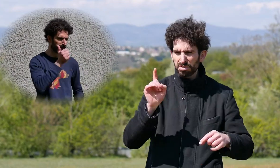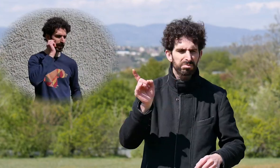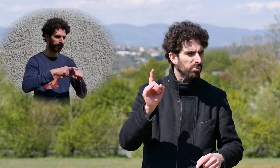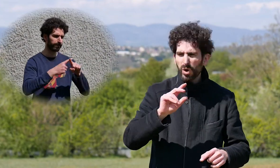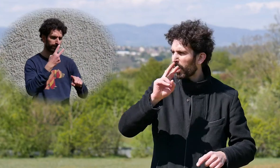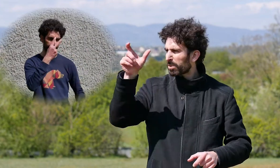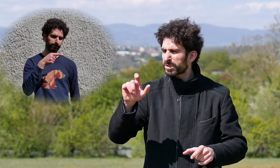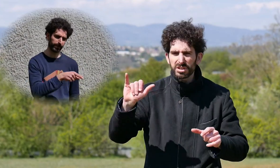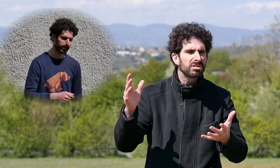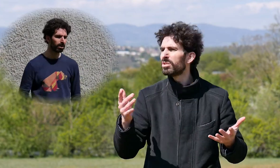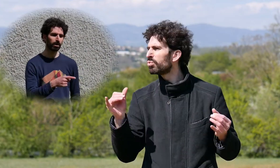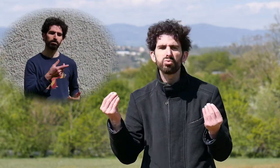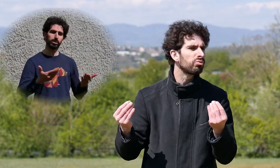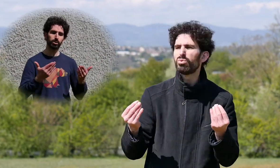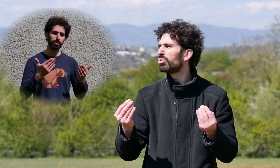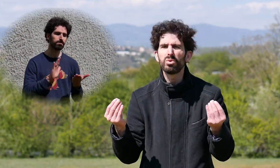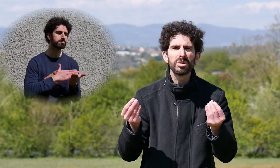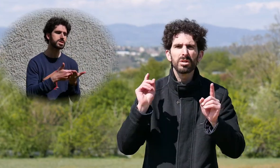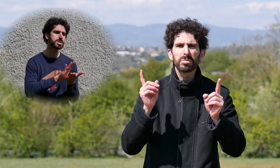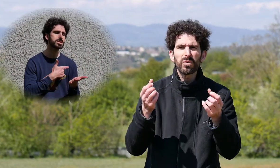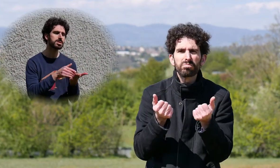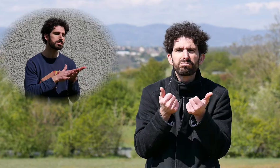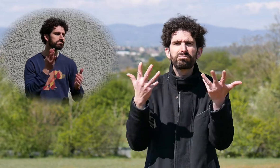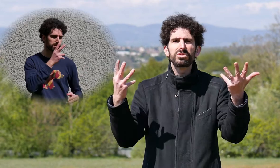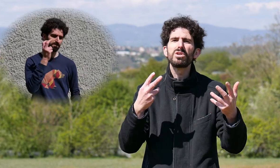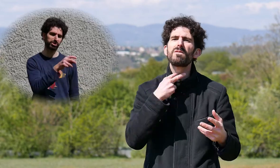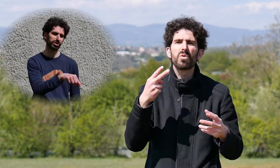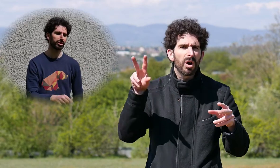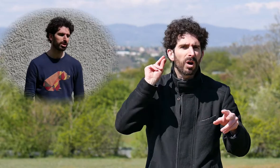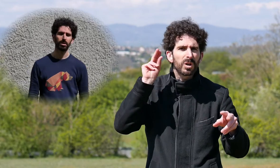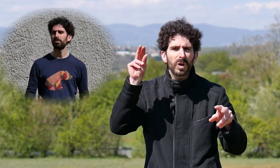que ce cela ne vient pas d'eux. * Tu te rappelles hier le film que tu as vu ? * Mais où sont ces personnes qui parlent ? * Maintenant, va me chercher le miel. * Parfois, ils entendent plusieurs voix * Maintenant, va me chercher le miel. *